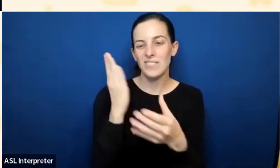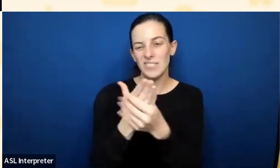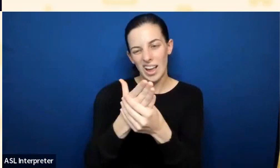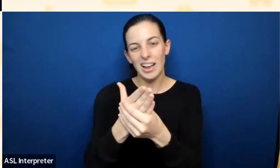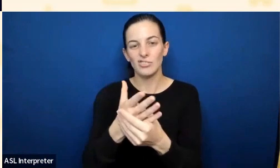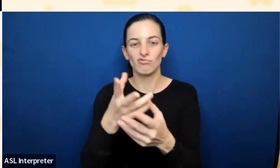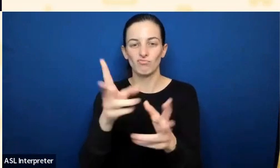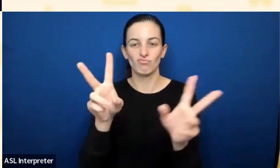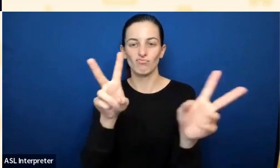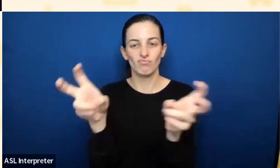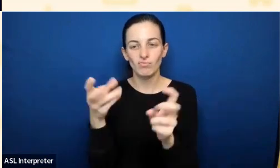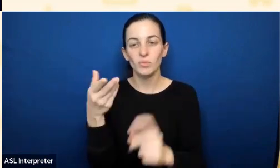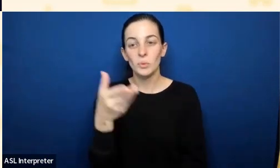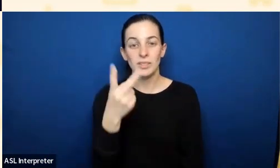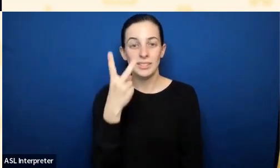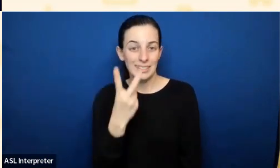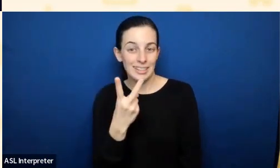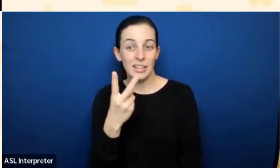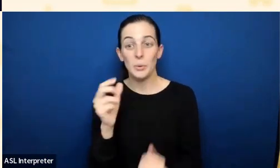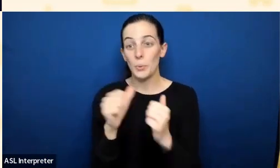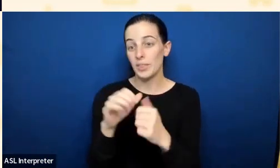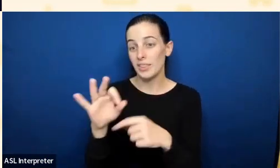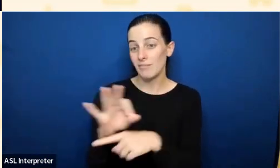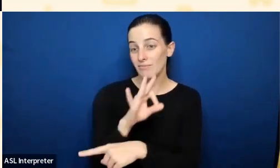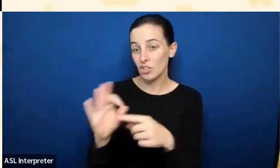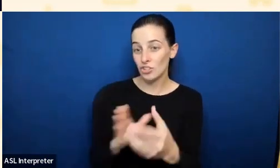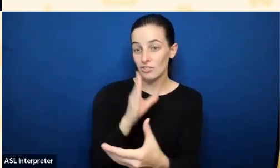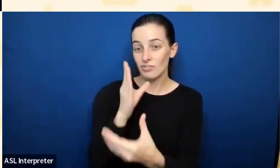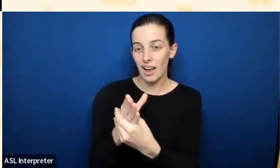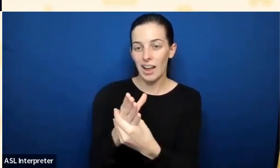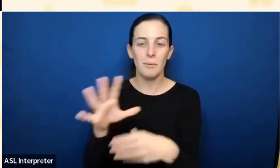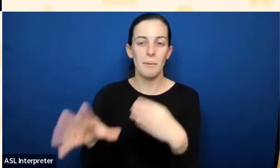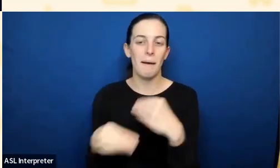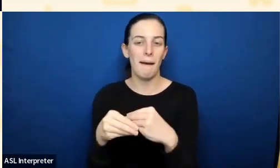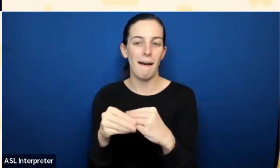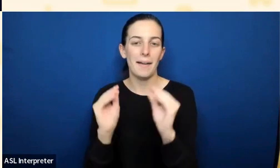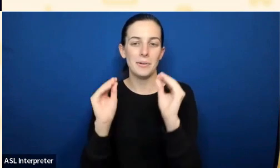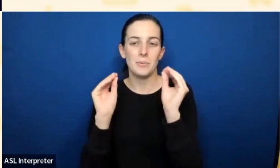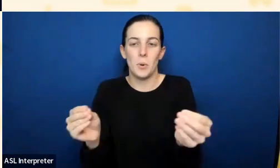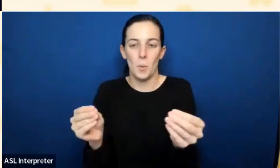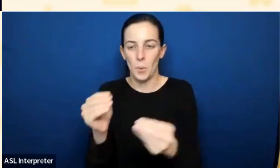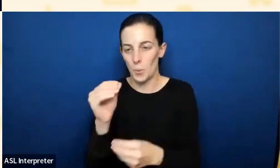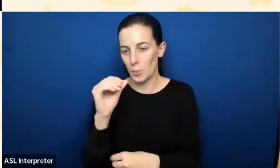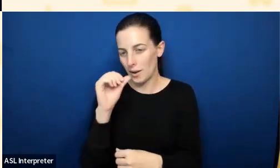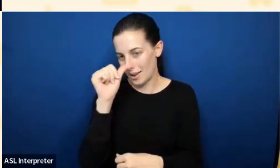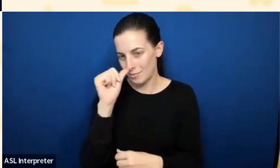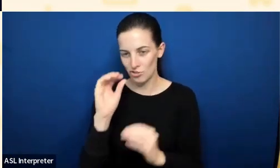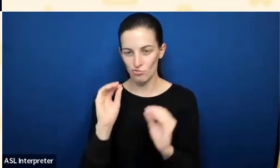Y luego, a través de nuestro archivo de funciones, agregue que no hay clase de animación. Pero lo agrego aquí solo para tener una vista completa del HTML.